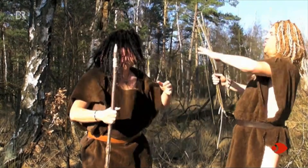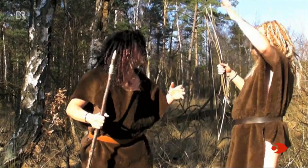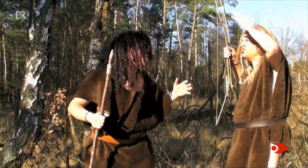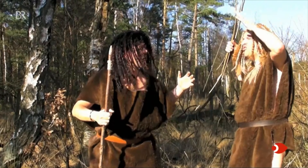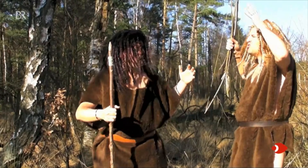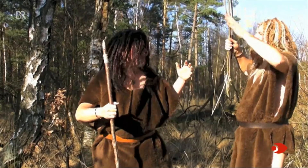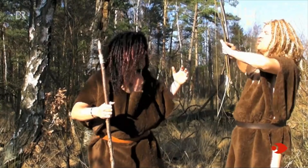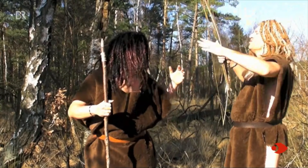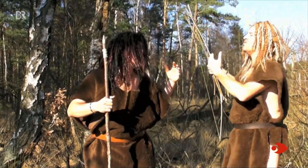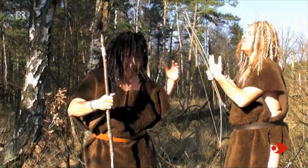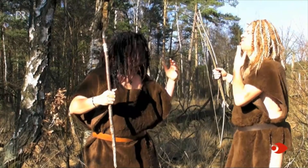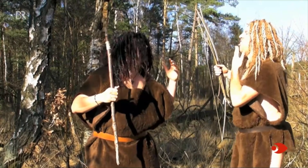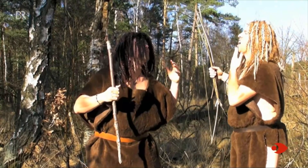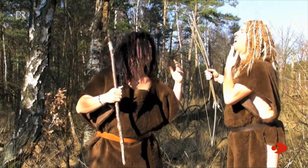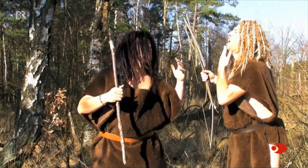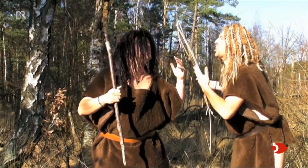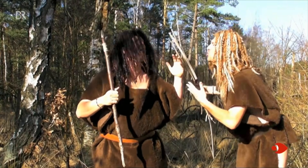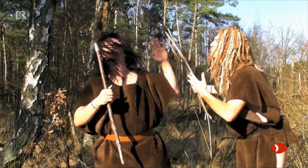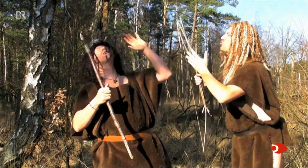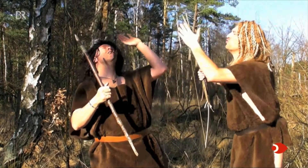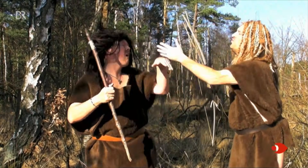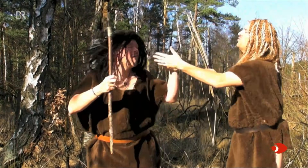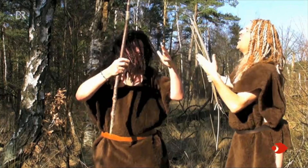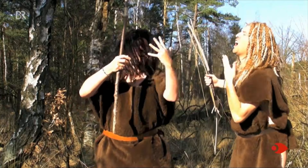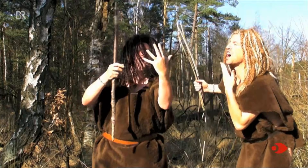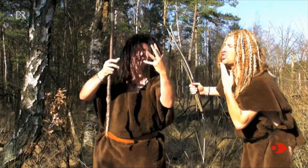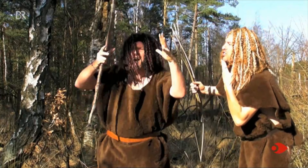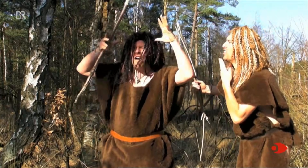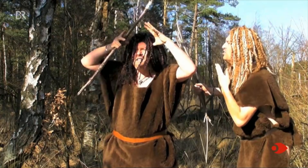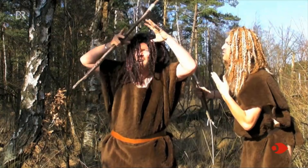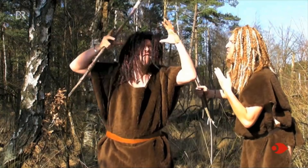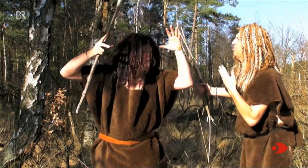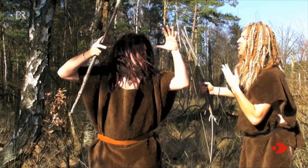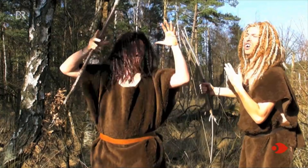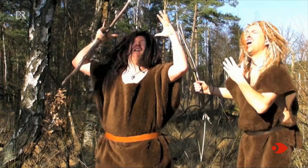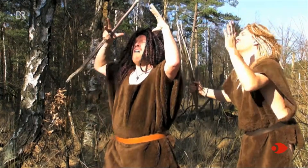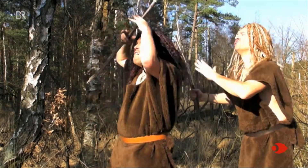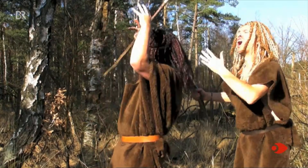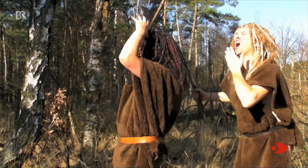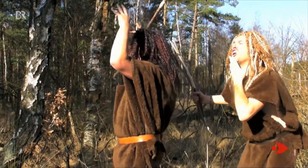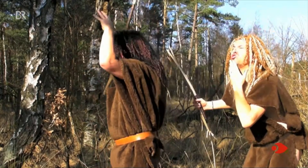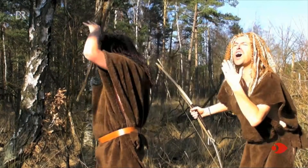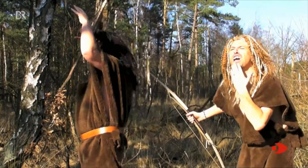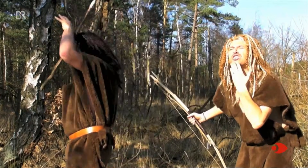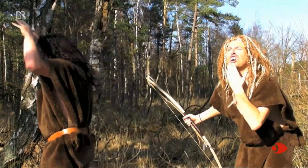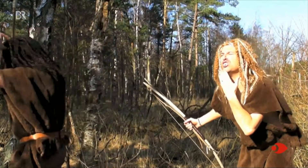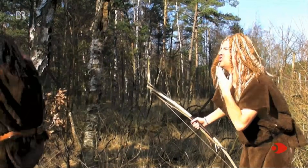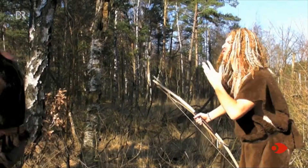Jetzt lass doch das Gebärden. Du musst sprechen: Hirsch! Hirsch! Nein, ich gebärde: Hirsch!